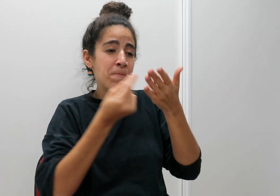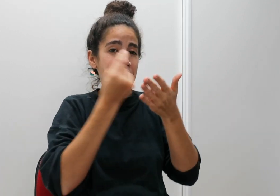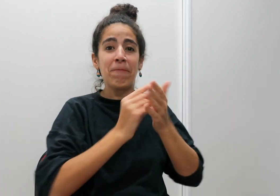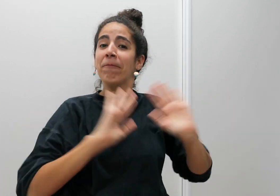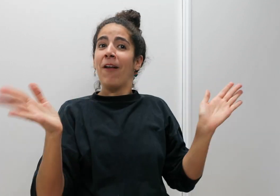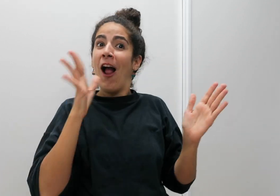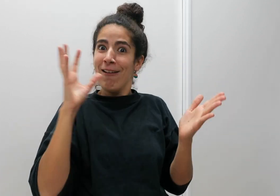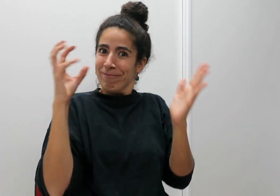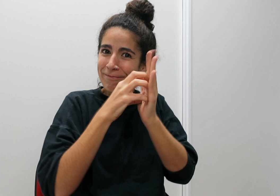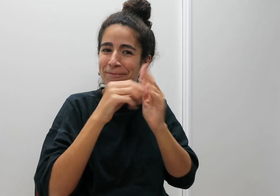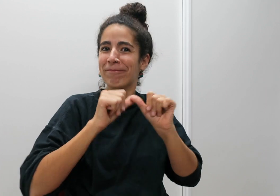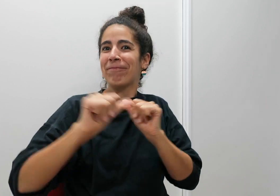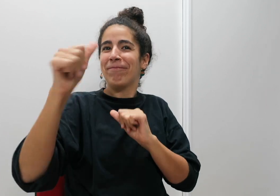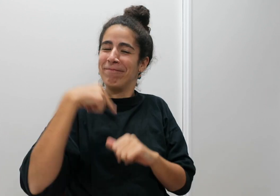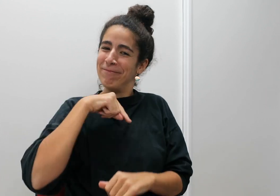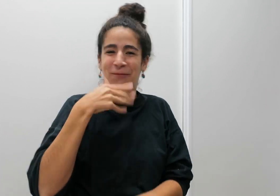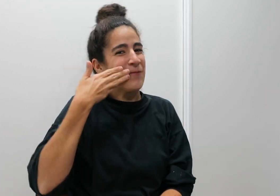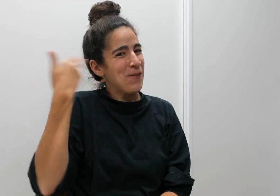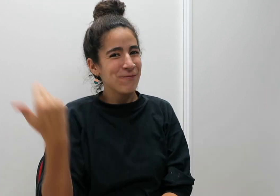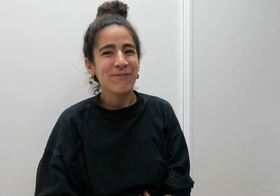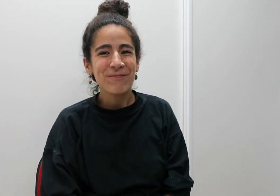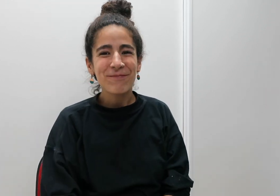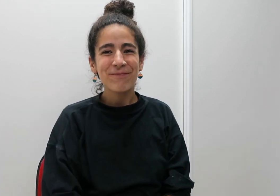y diseñé una propuesta que ahora será el nuevo logo, y eso es algo de lo que me siento muy orgullosa.